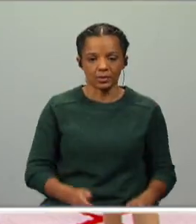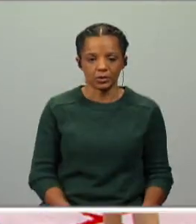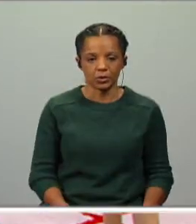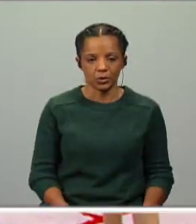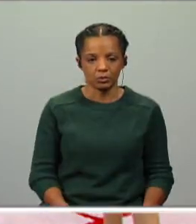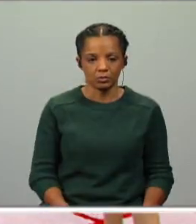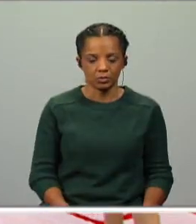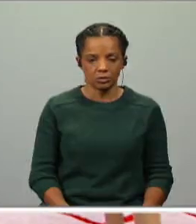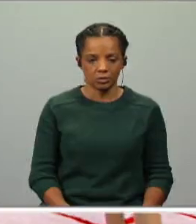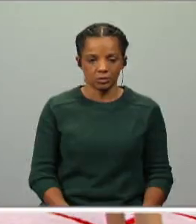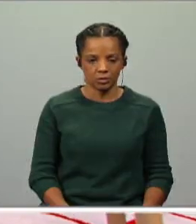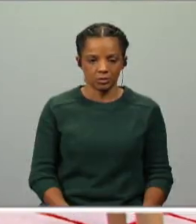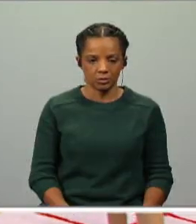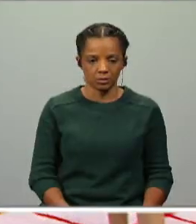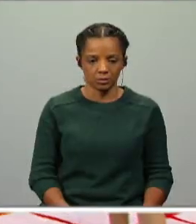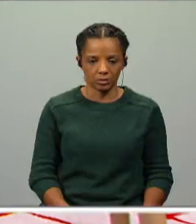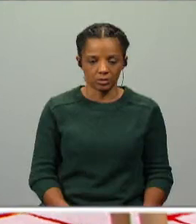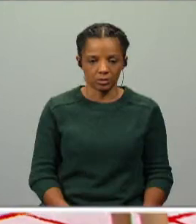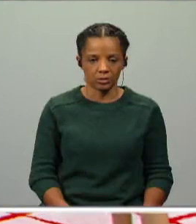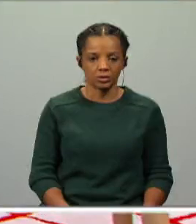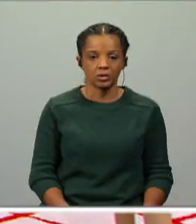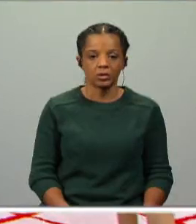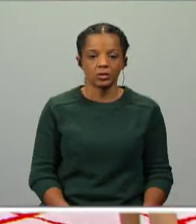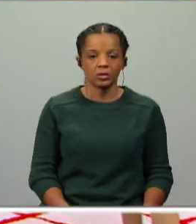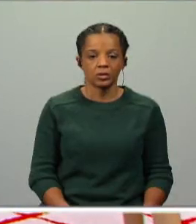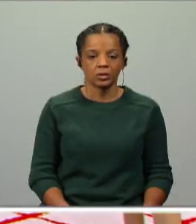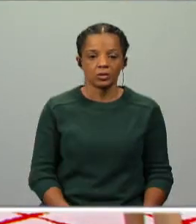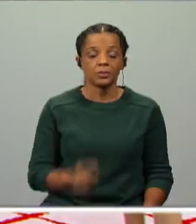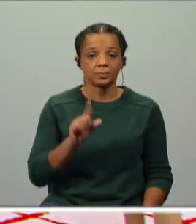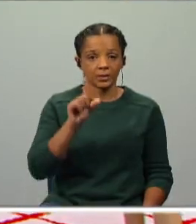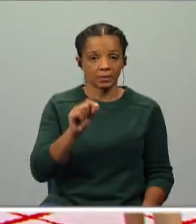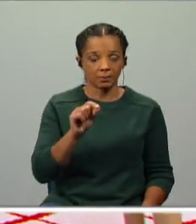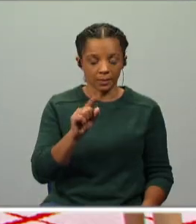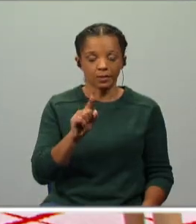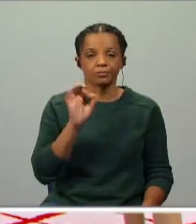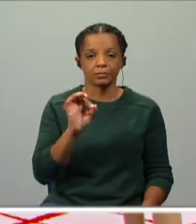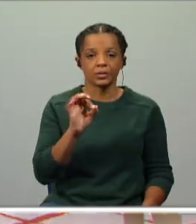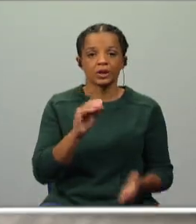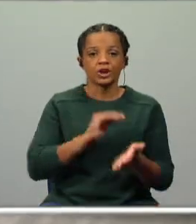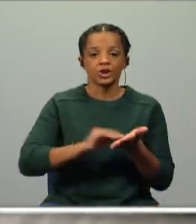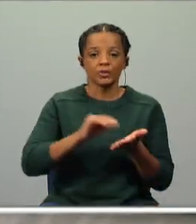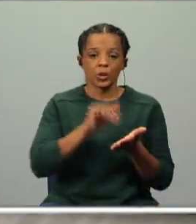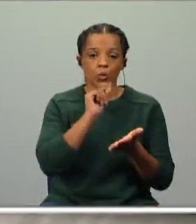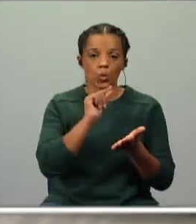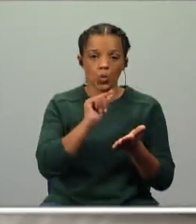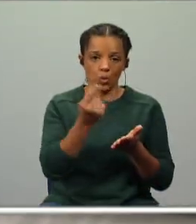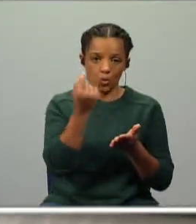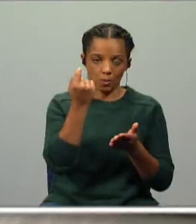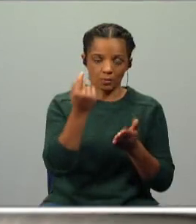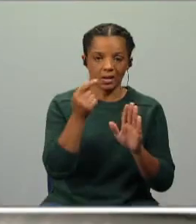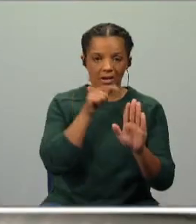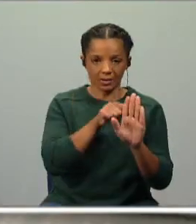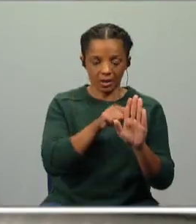e de por trás colocarem o vosso nome e eventualmente uma mensagem se quiserem,